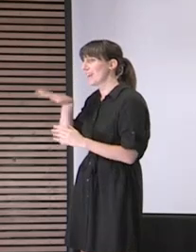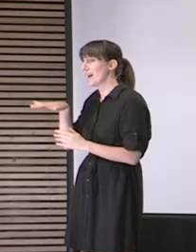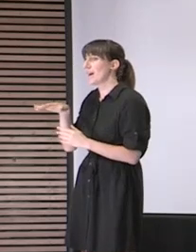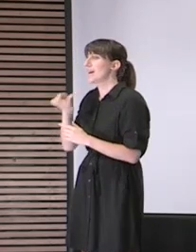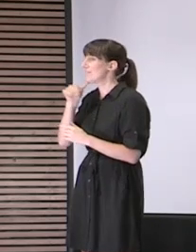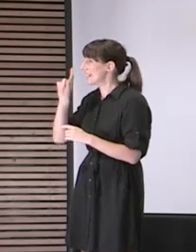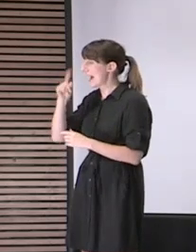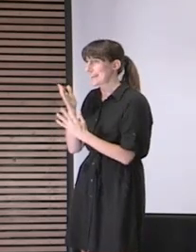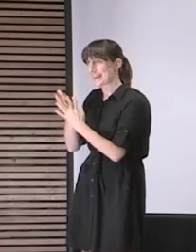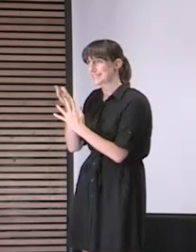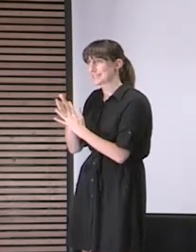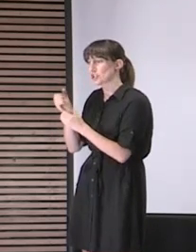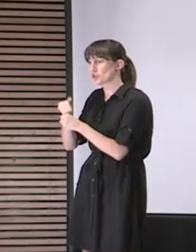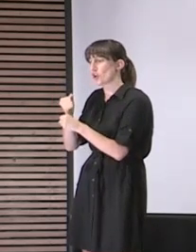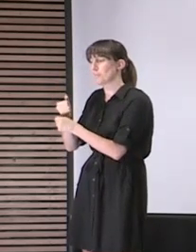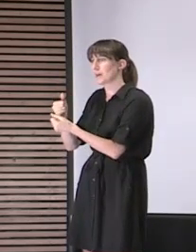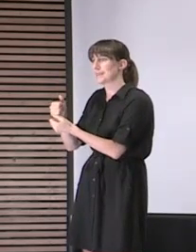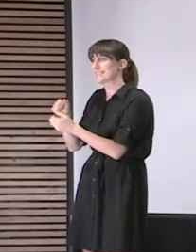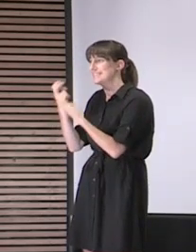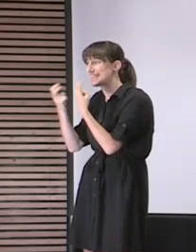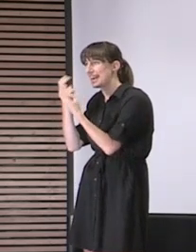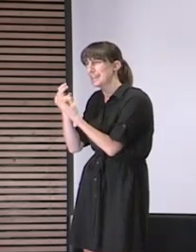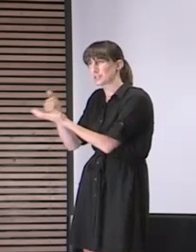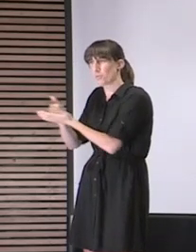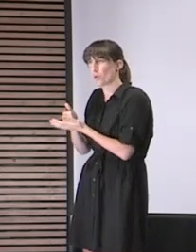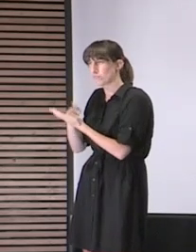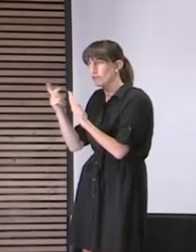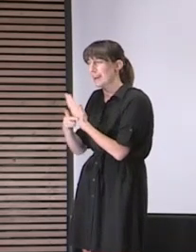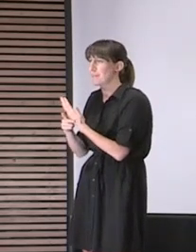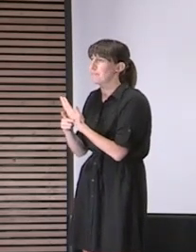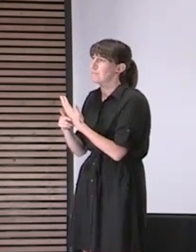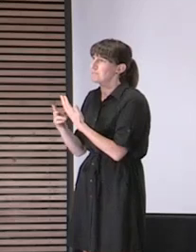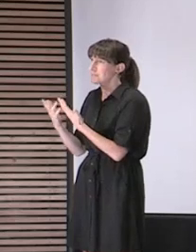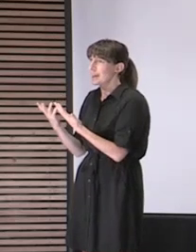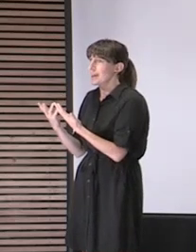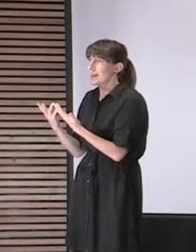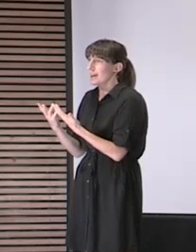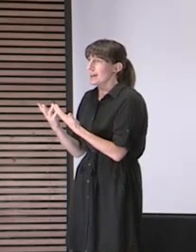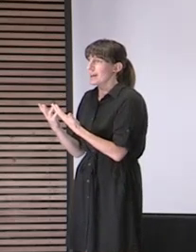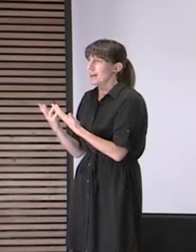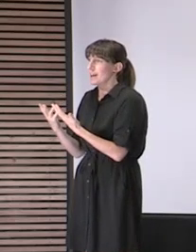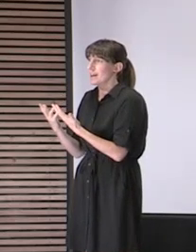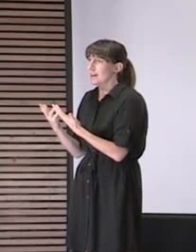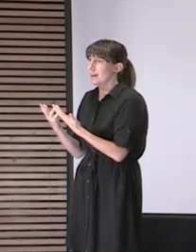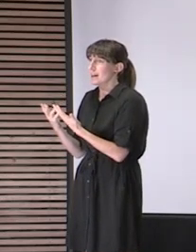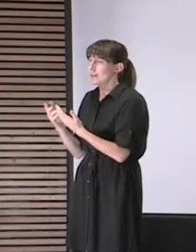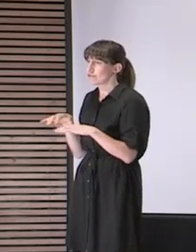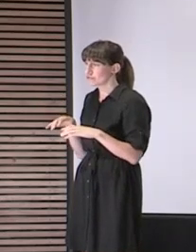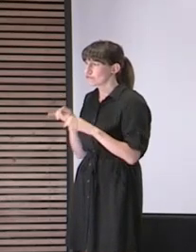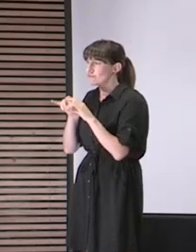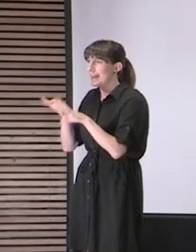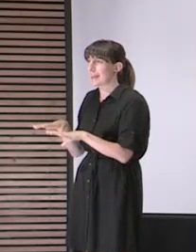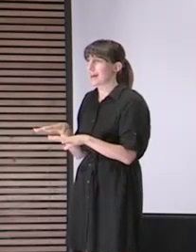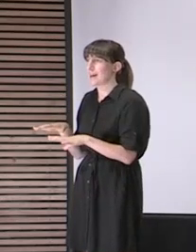Golpeó Yo eso aplicado a